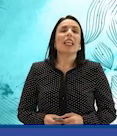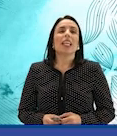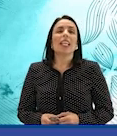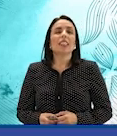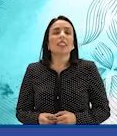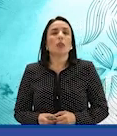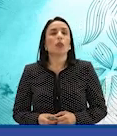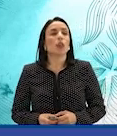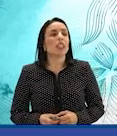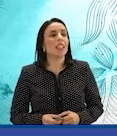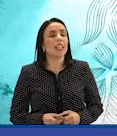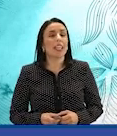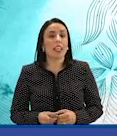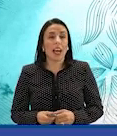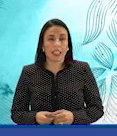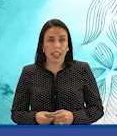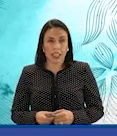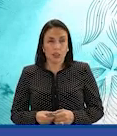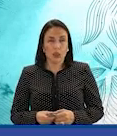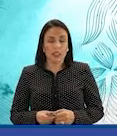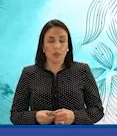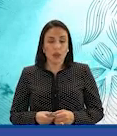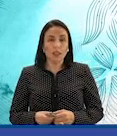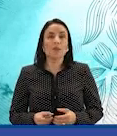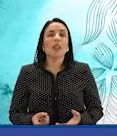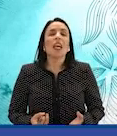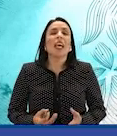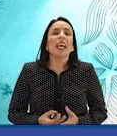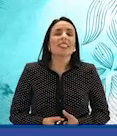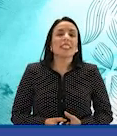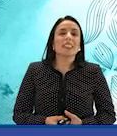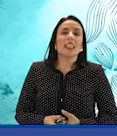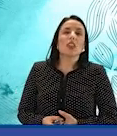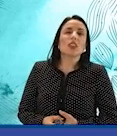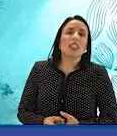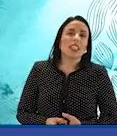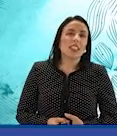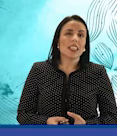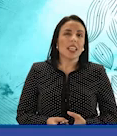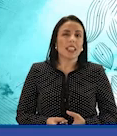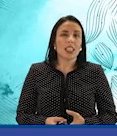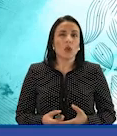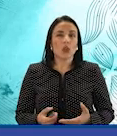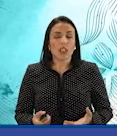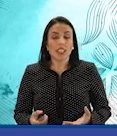y las atribuciones del Alcalde Municipal. Estas están contenidas en el artículo 13